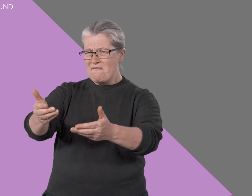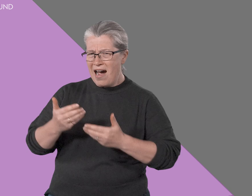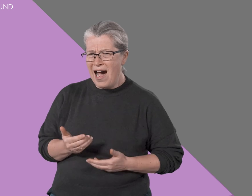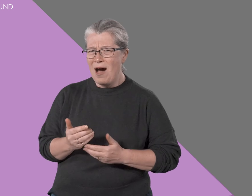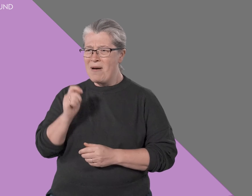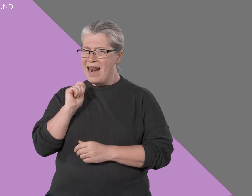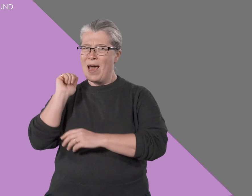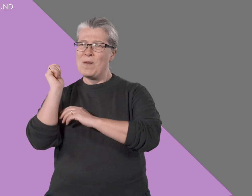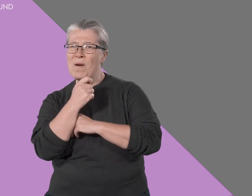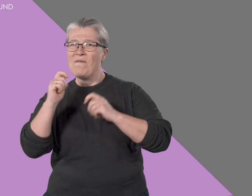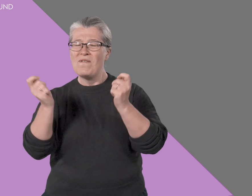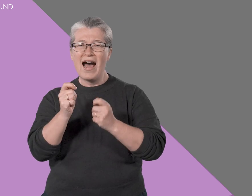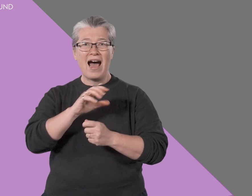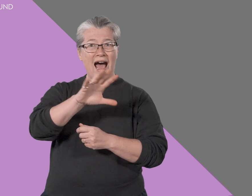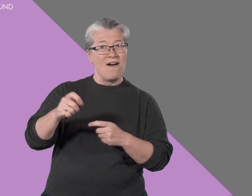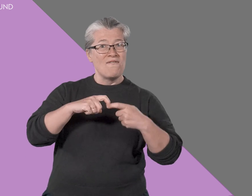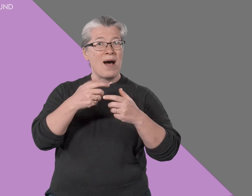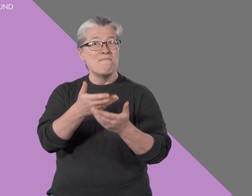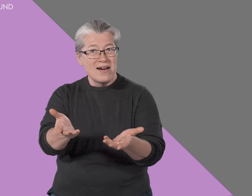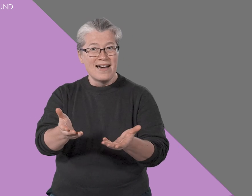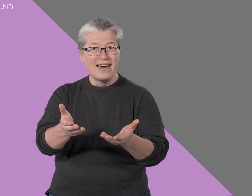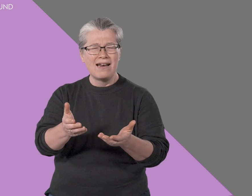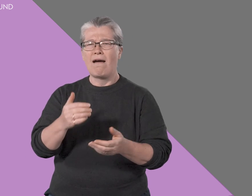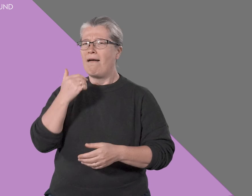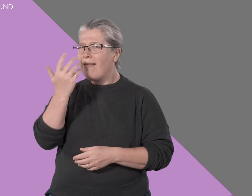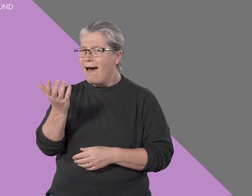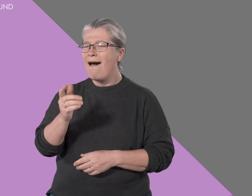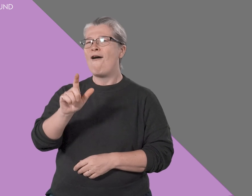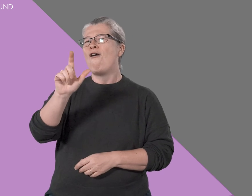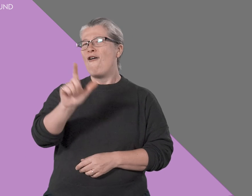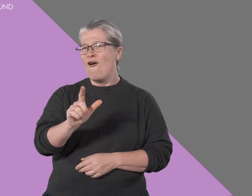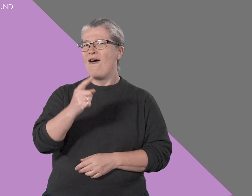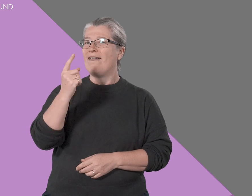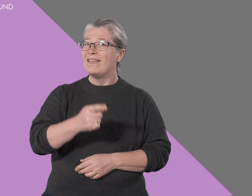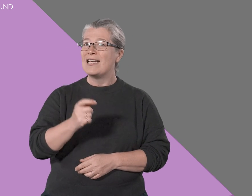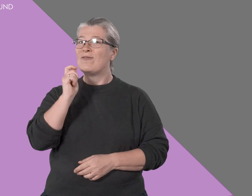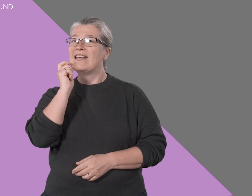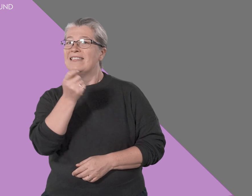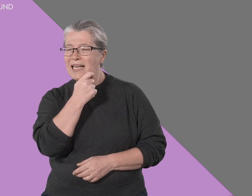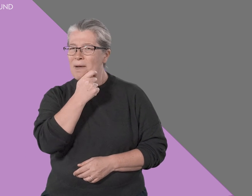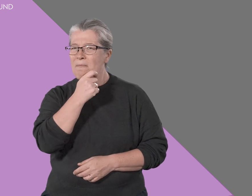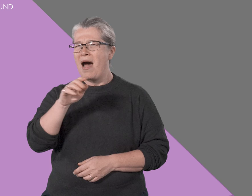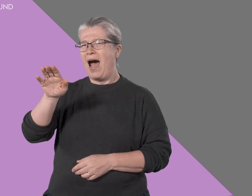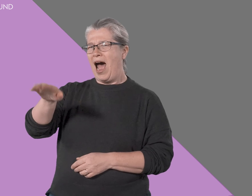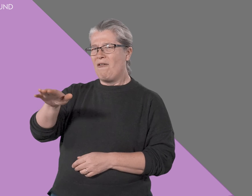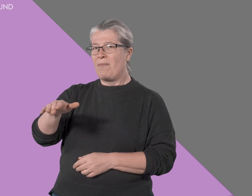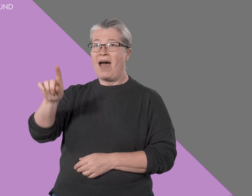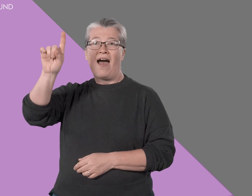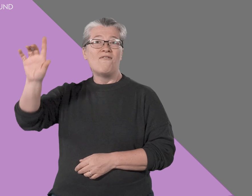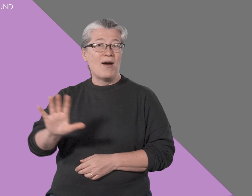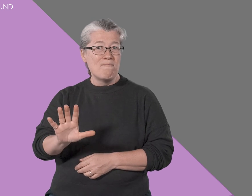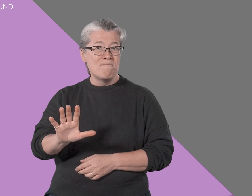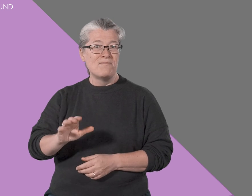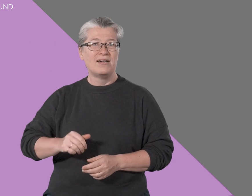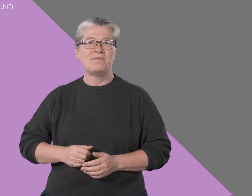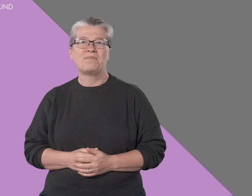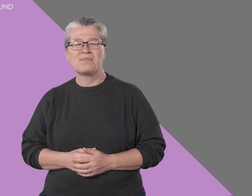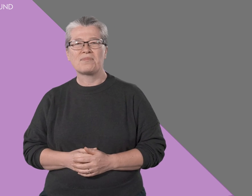Välkommen på lillajulsfest för hela familjen lördagen den 10 december klockan 13–17!